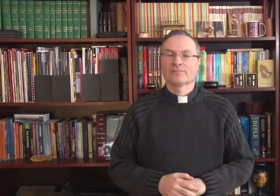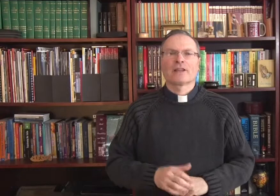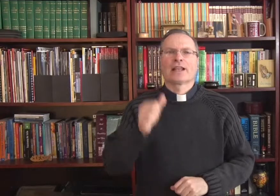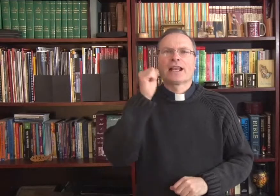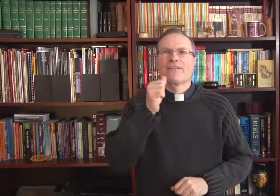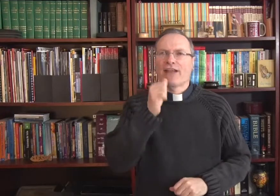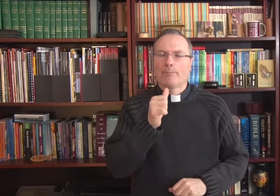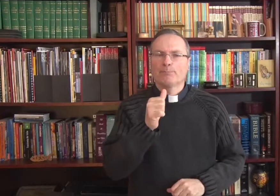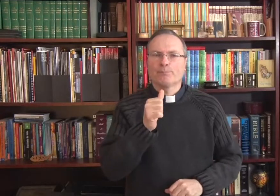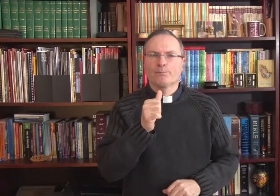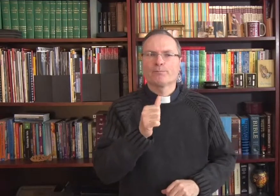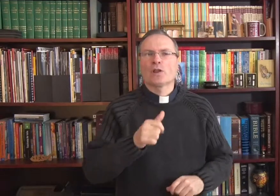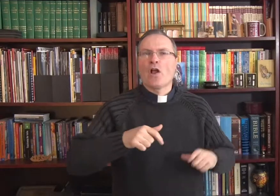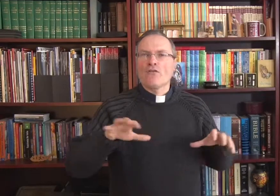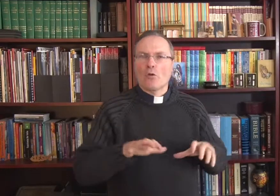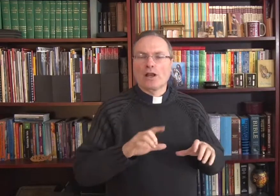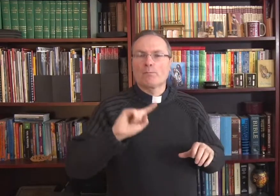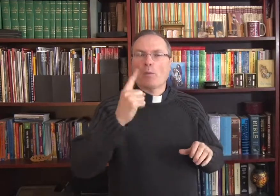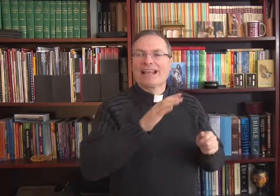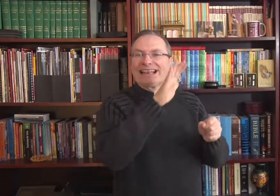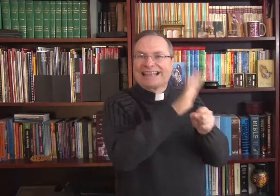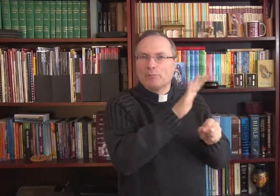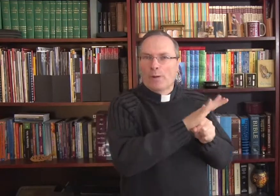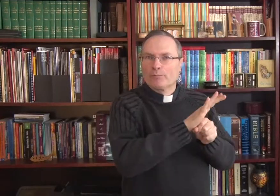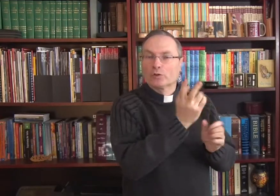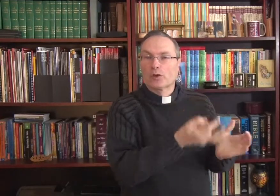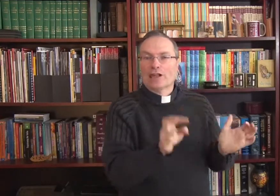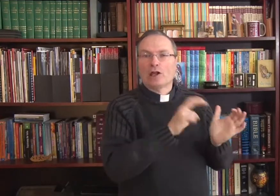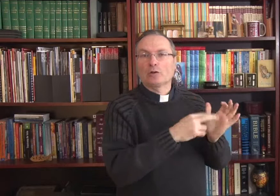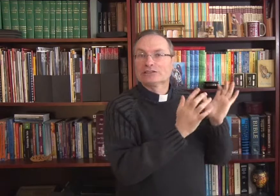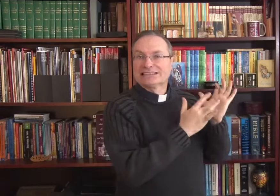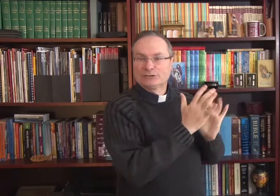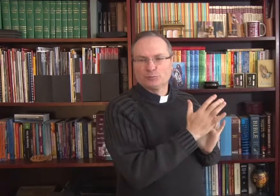Les femmes furent les premières témoins de la résurrection de Jésus.